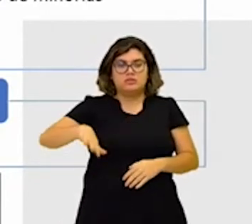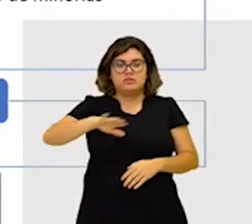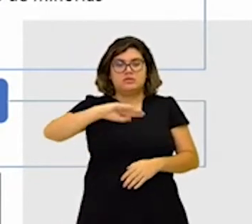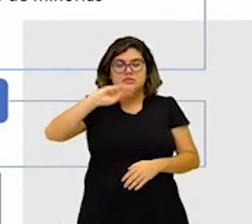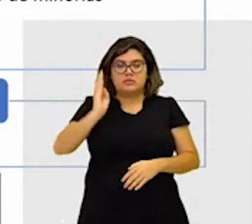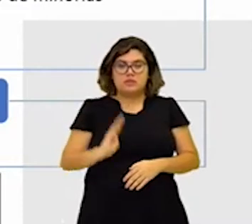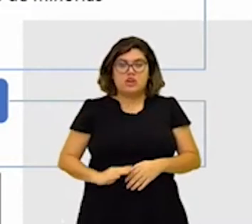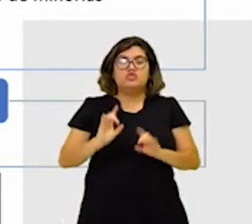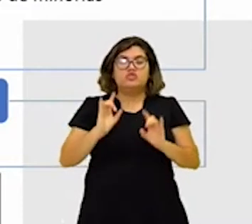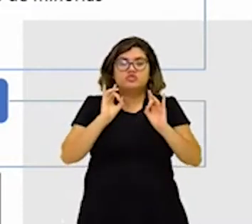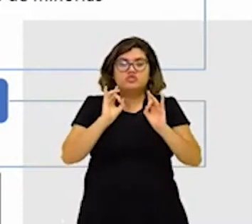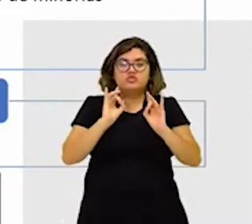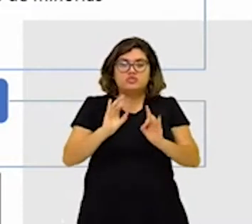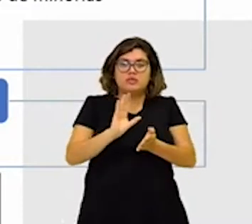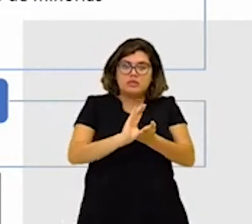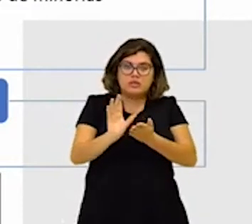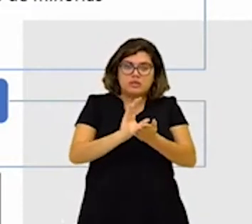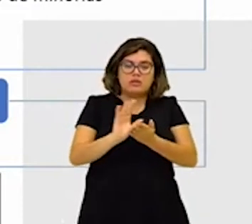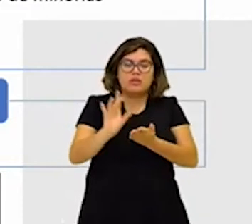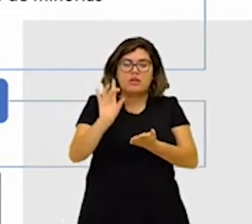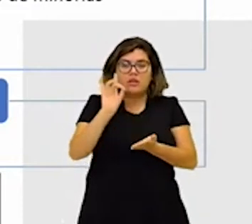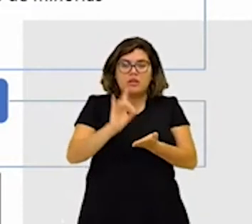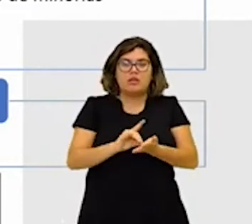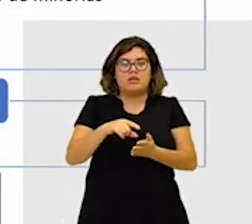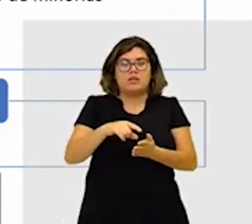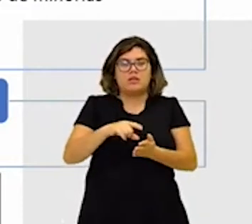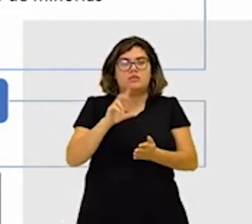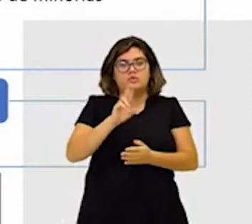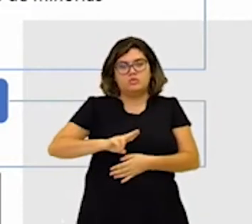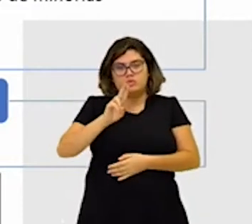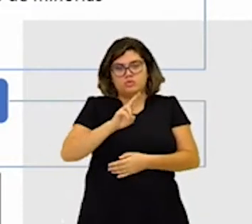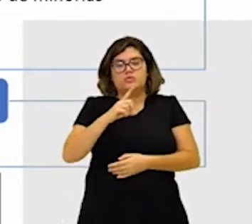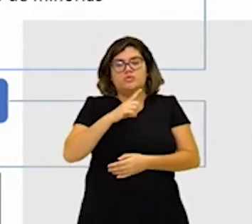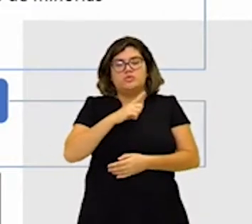distribuição originária dos recursos do fundo partidário e do fundo especial de financiamento